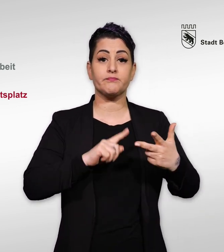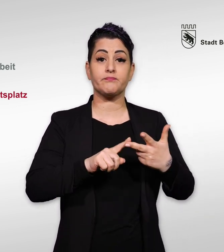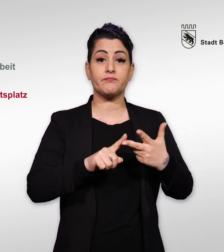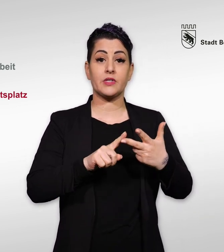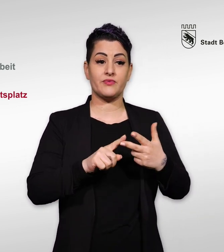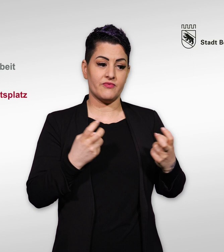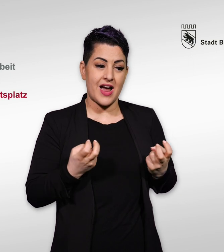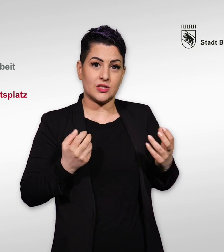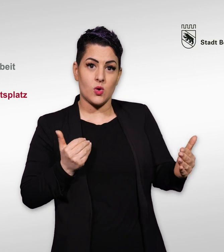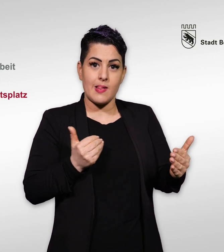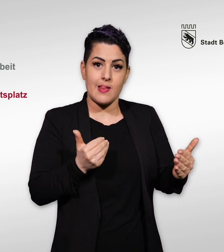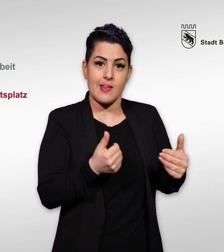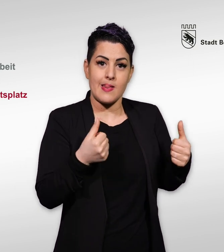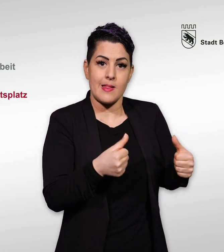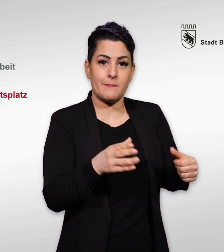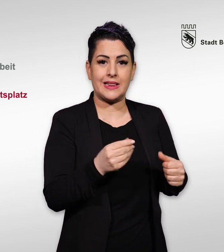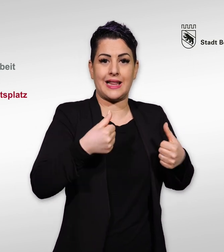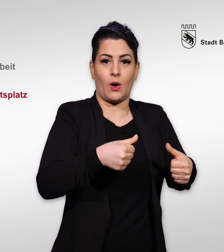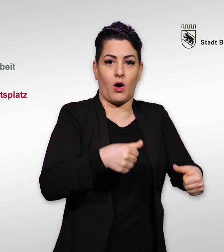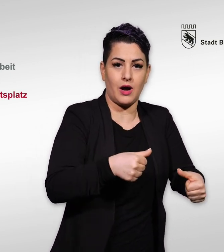Annäherungsversuche und Druckausübung,